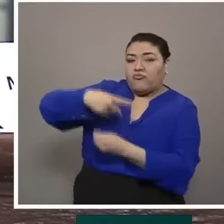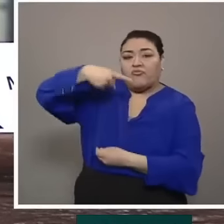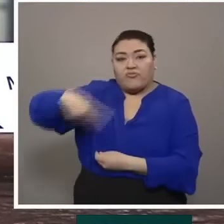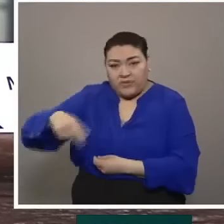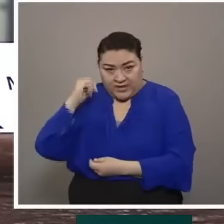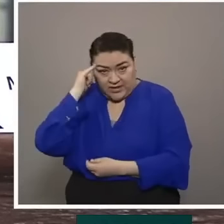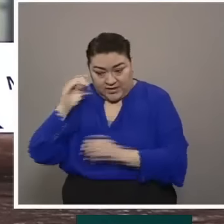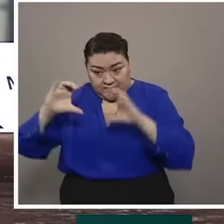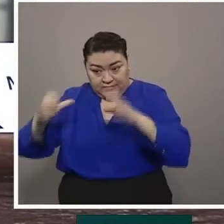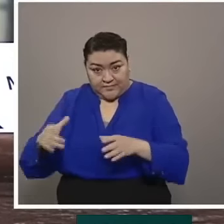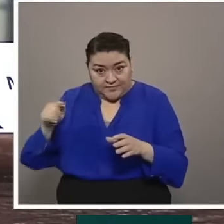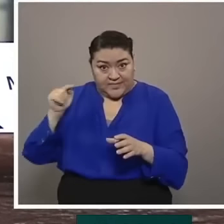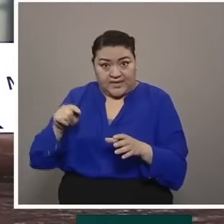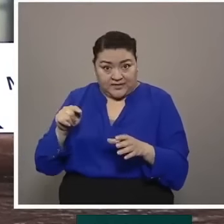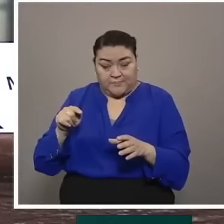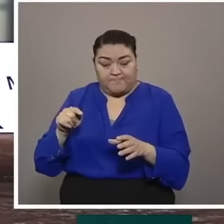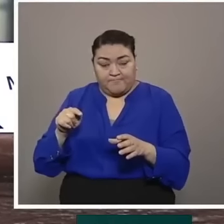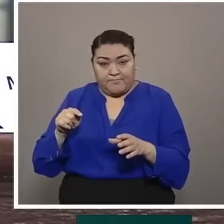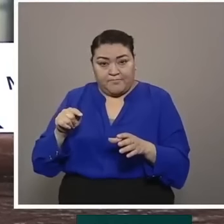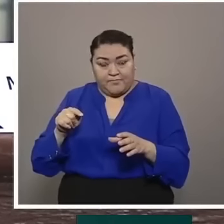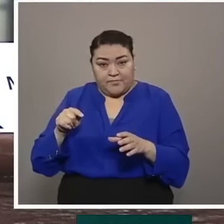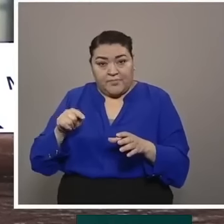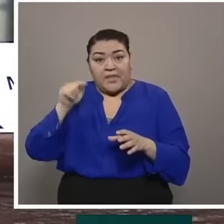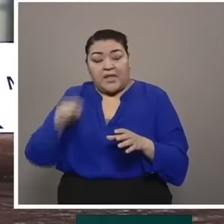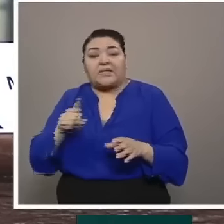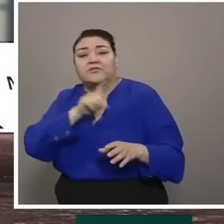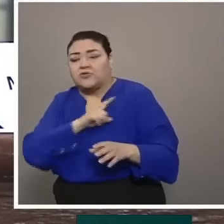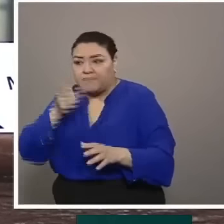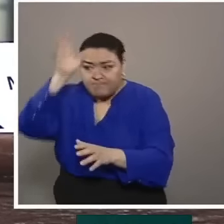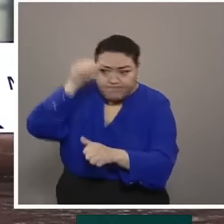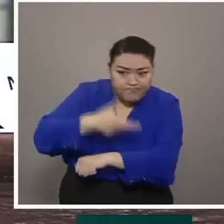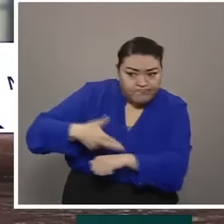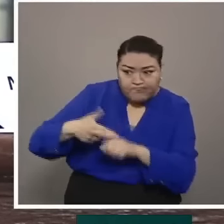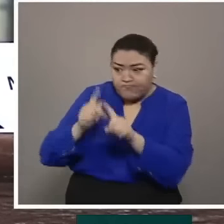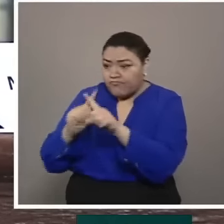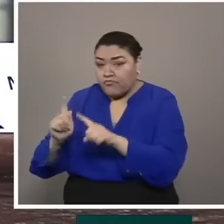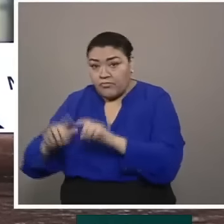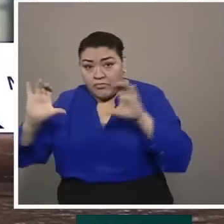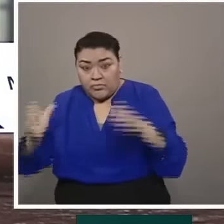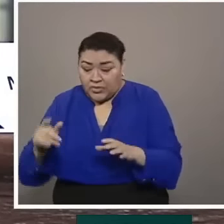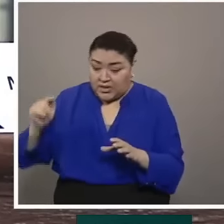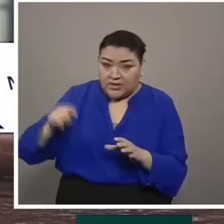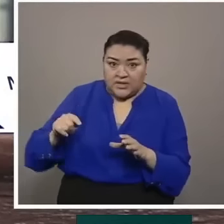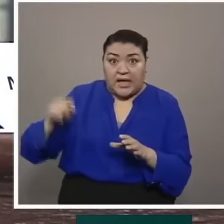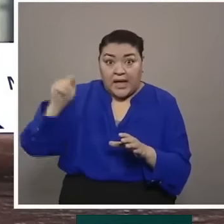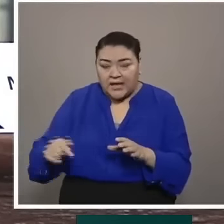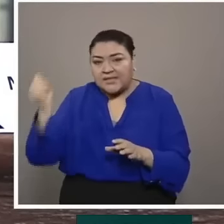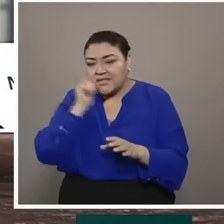la autonomía y el autogobierno indígena para garantizar coherencia con el sistema nacional.